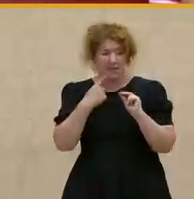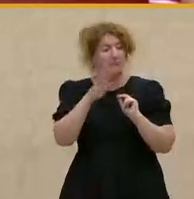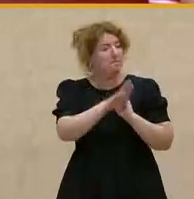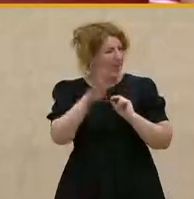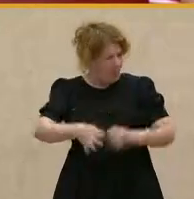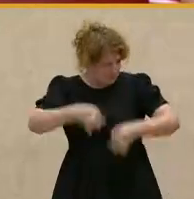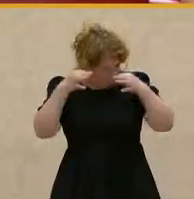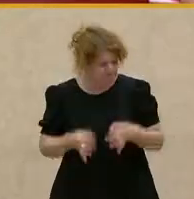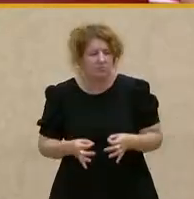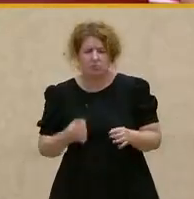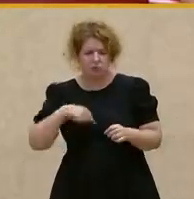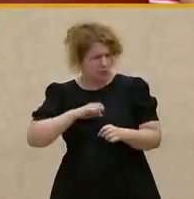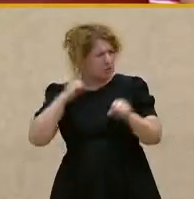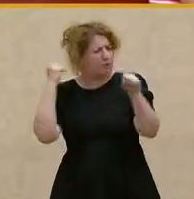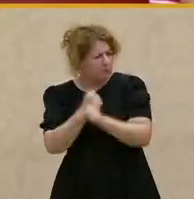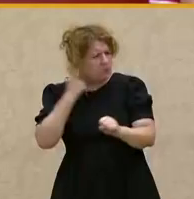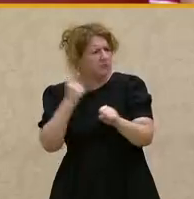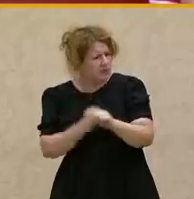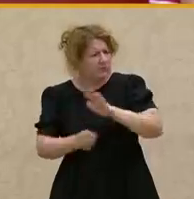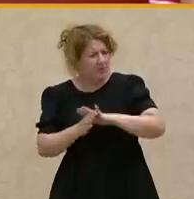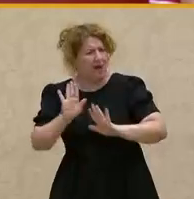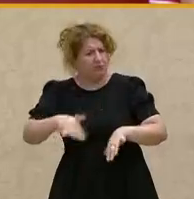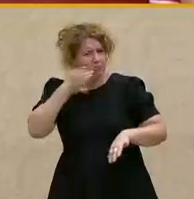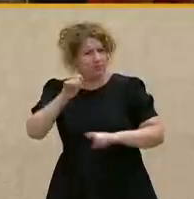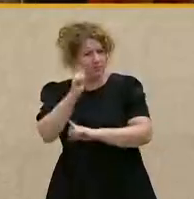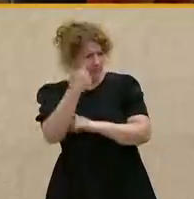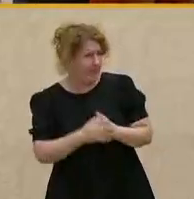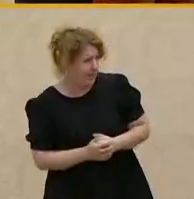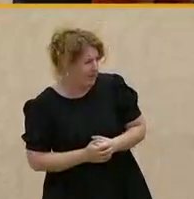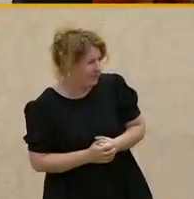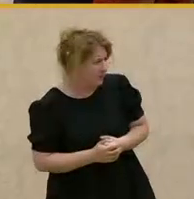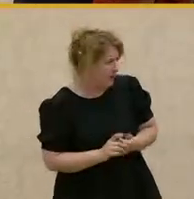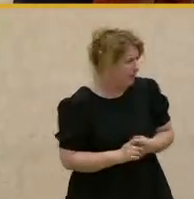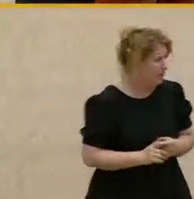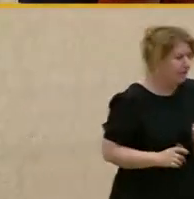vamos a intentarlo. Muchas gracias.